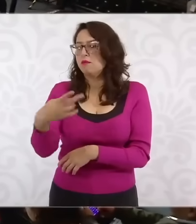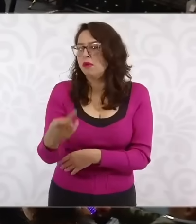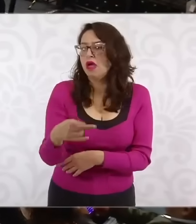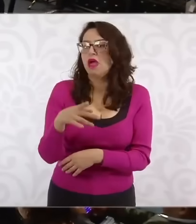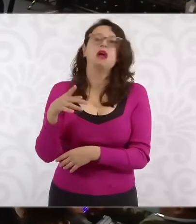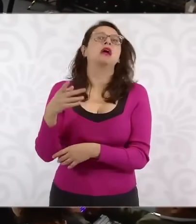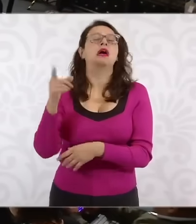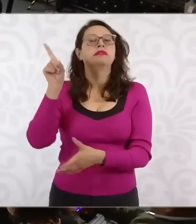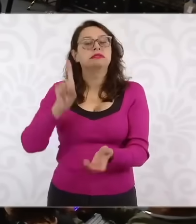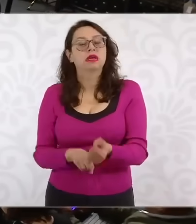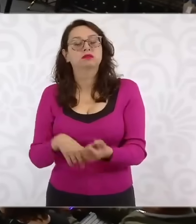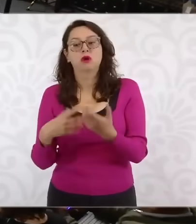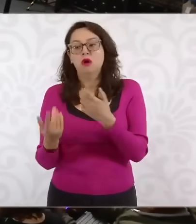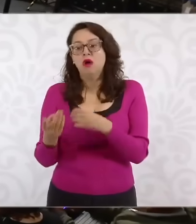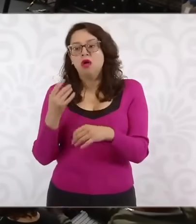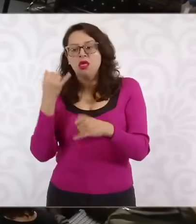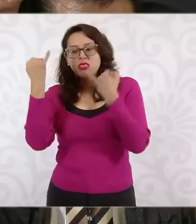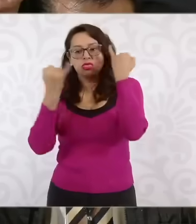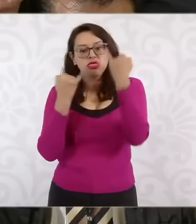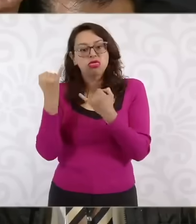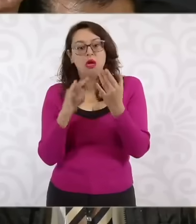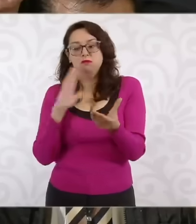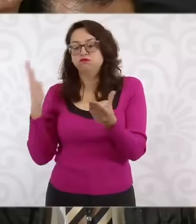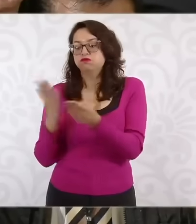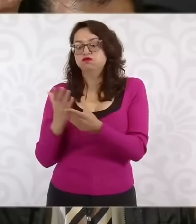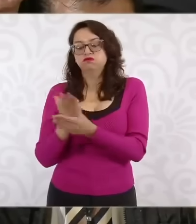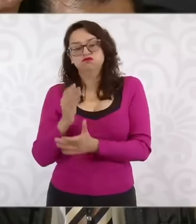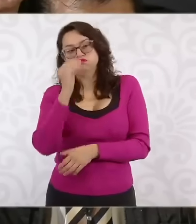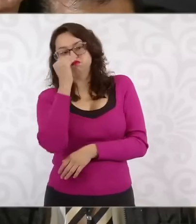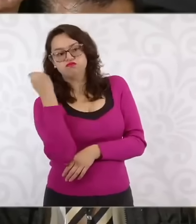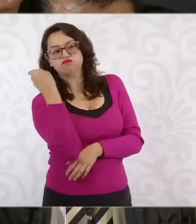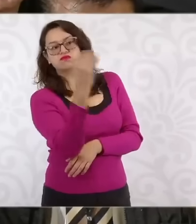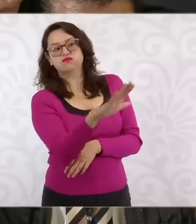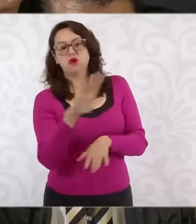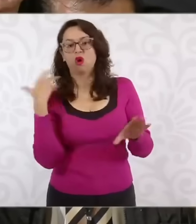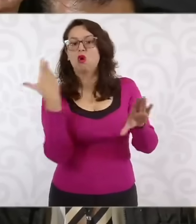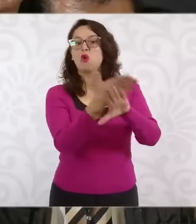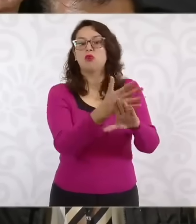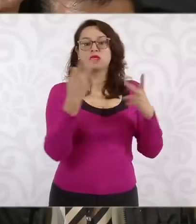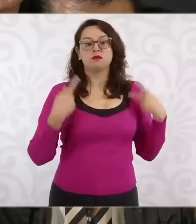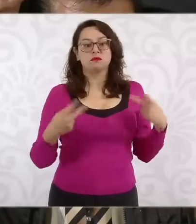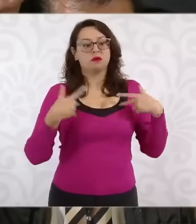Público y arman todo un expediente que pareciera que es verdad y ahí pueden tener a la gente 5,